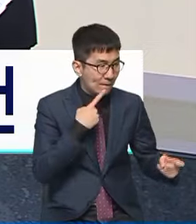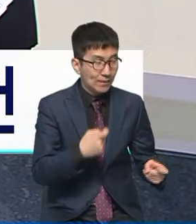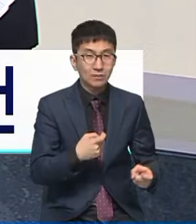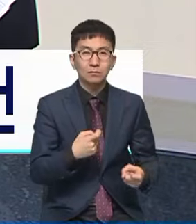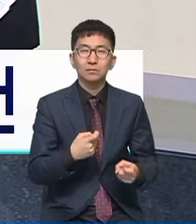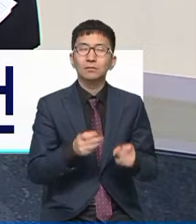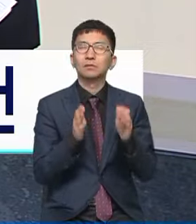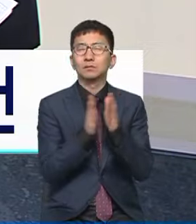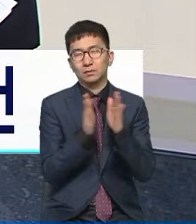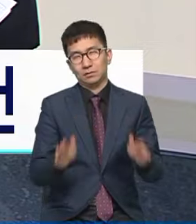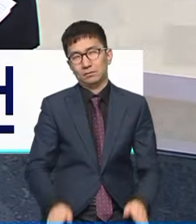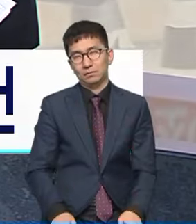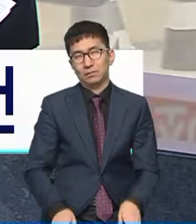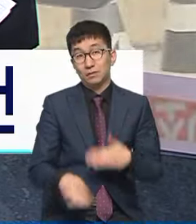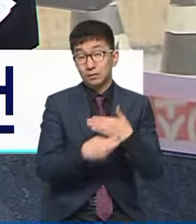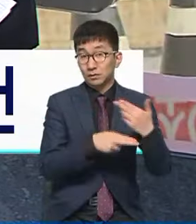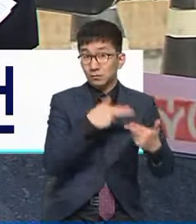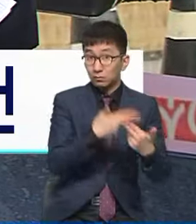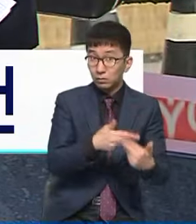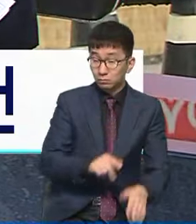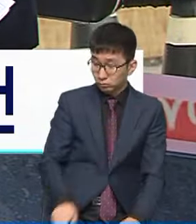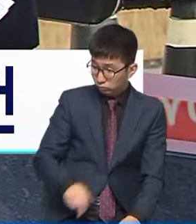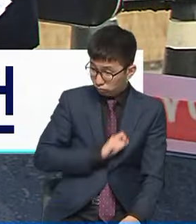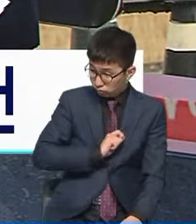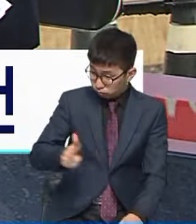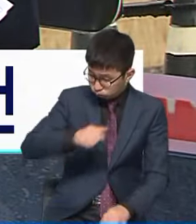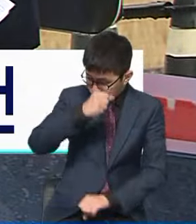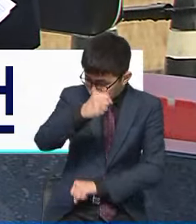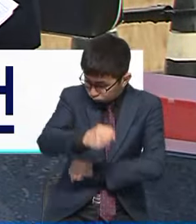압박에 나섰습니다. 이에 의사협회는 사직서를 내는 건 개인의